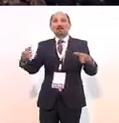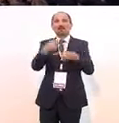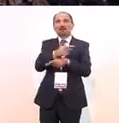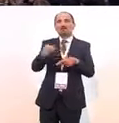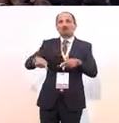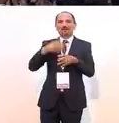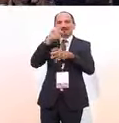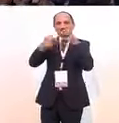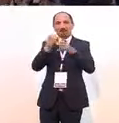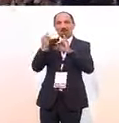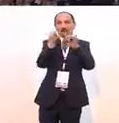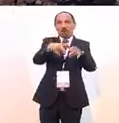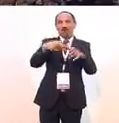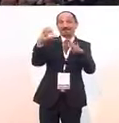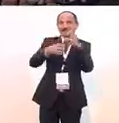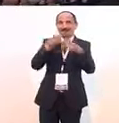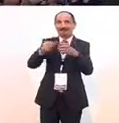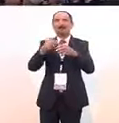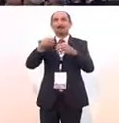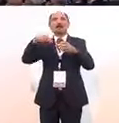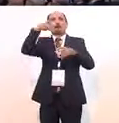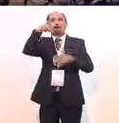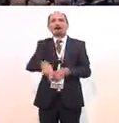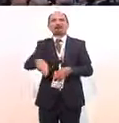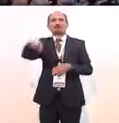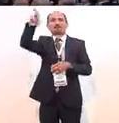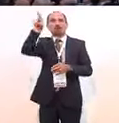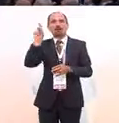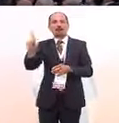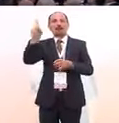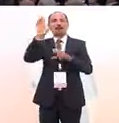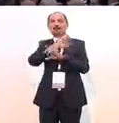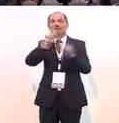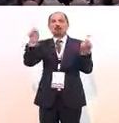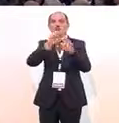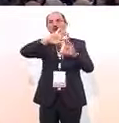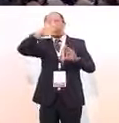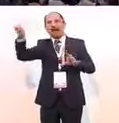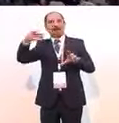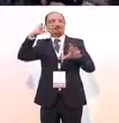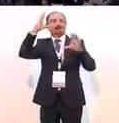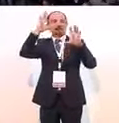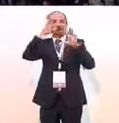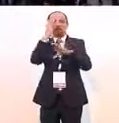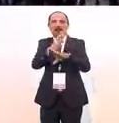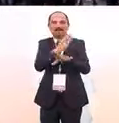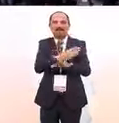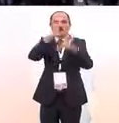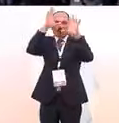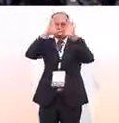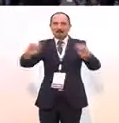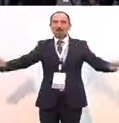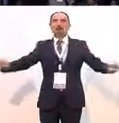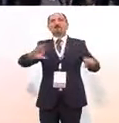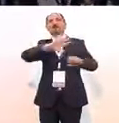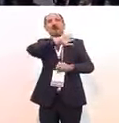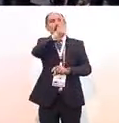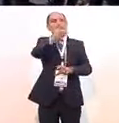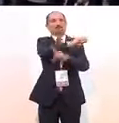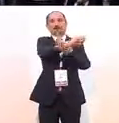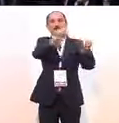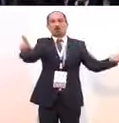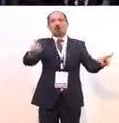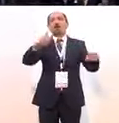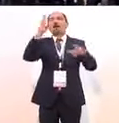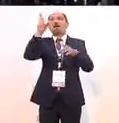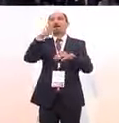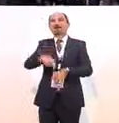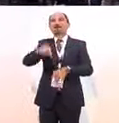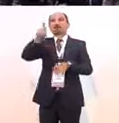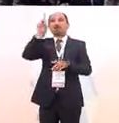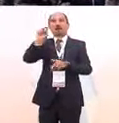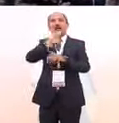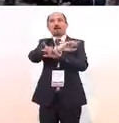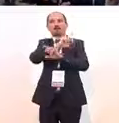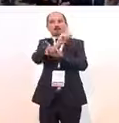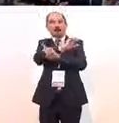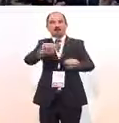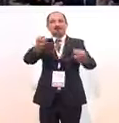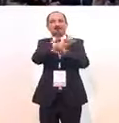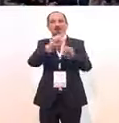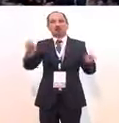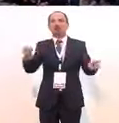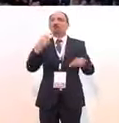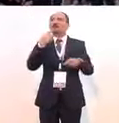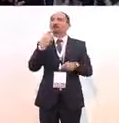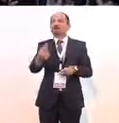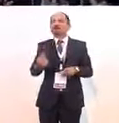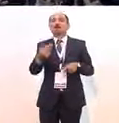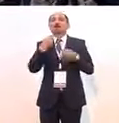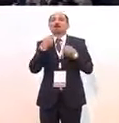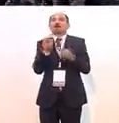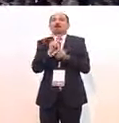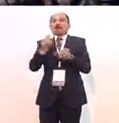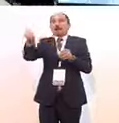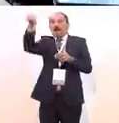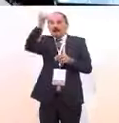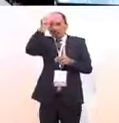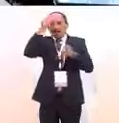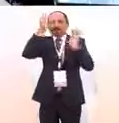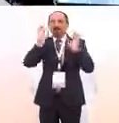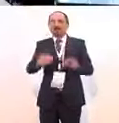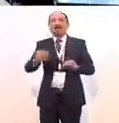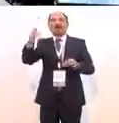crisi. Ha un nome e cognome: Partito democratico, non altri. Dirselo non è arroganza, ma consapevolezza